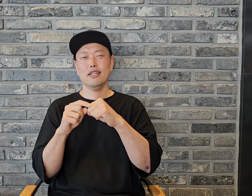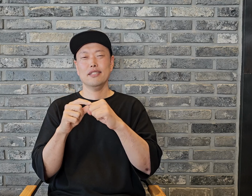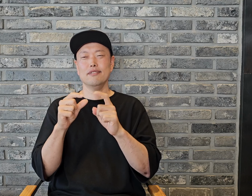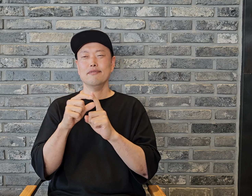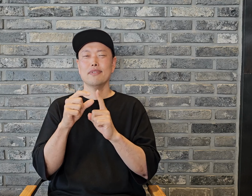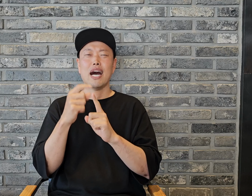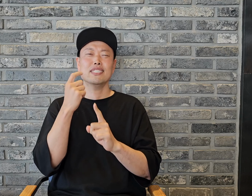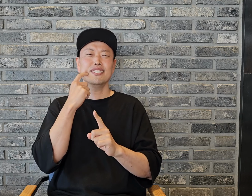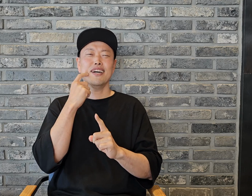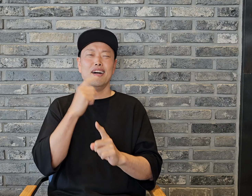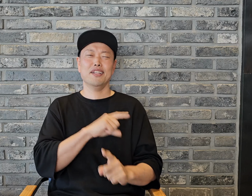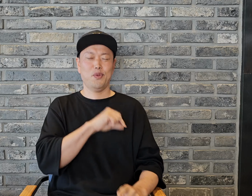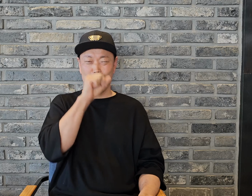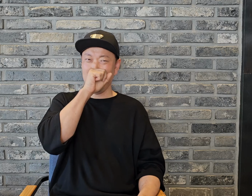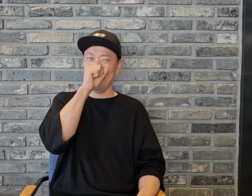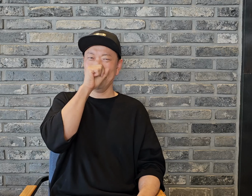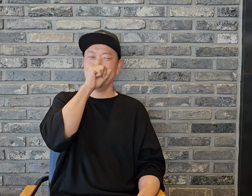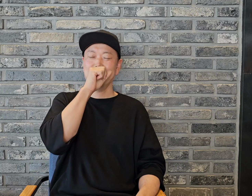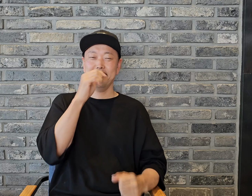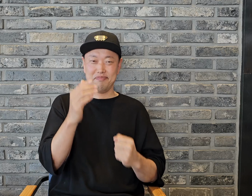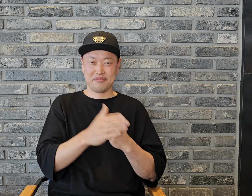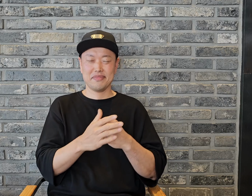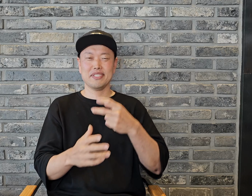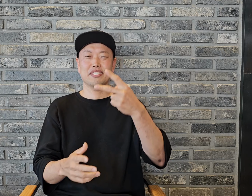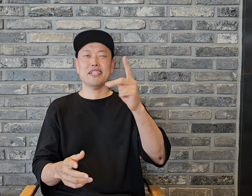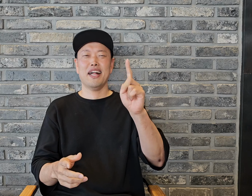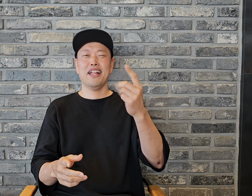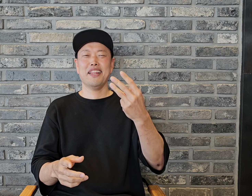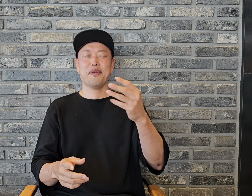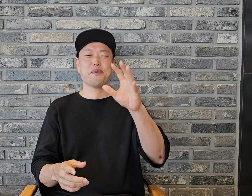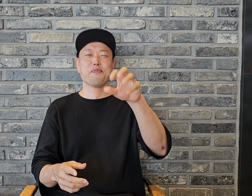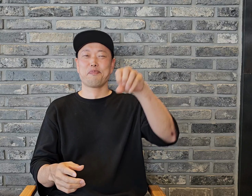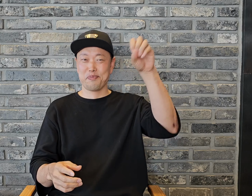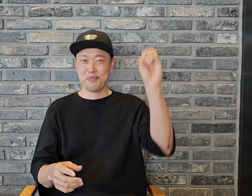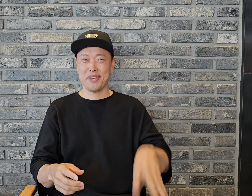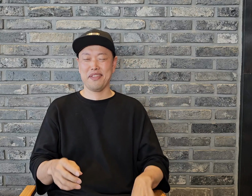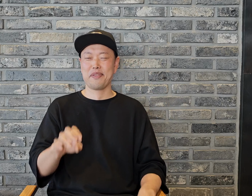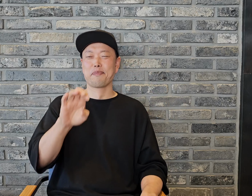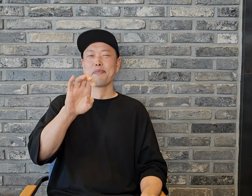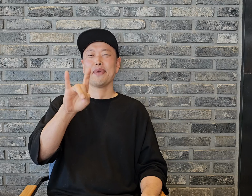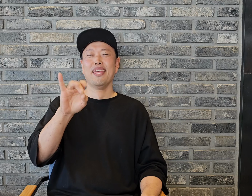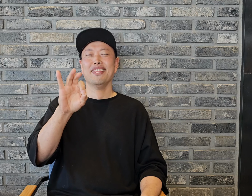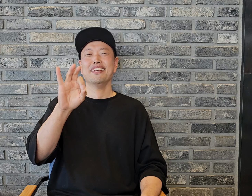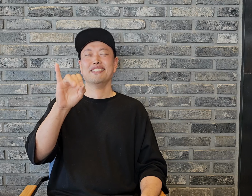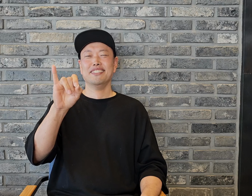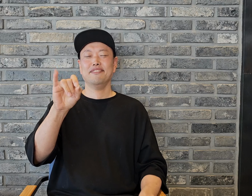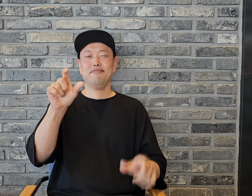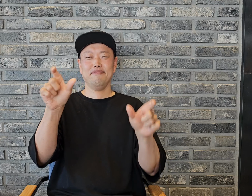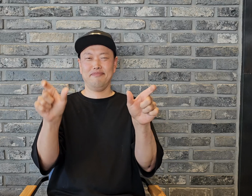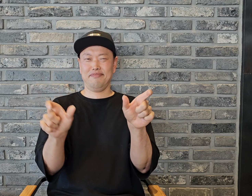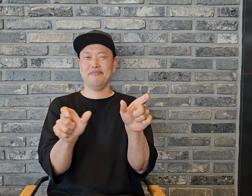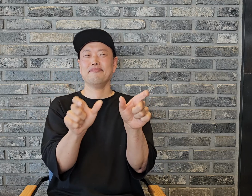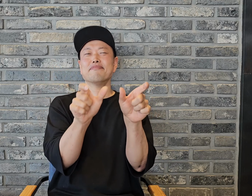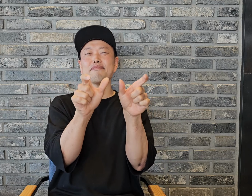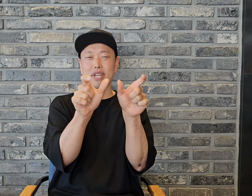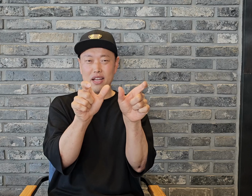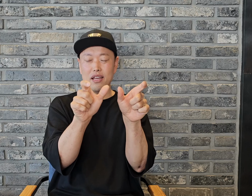Ich mag Schnecken, deshalb habe ich das Wort „Gebärdensprache“ genommen und „Schnecke“ als Pseudonym hinzugefügt